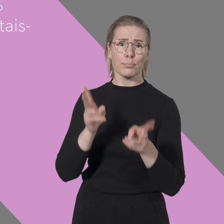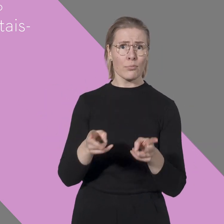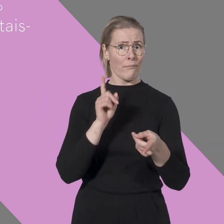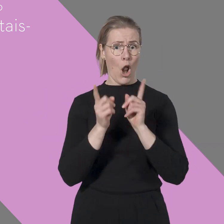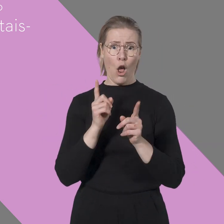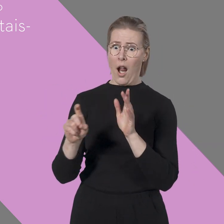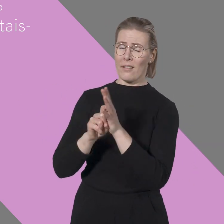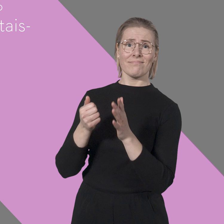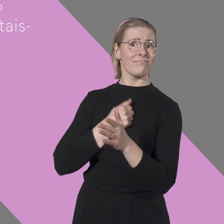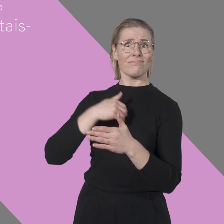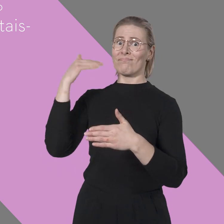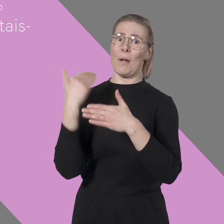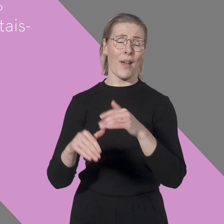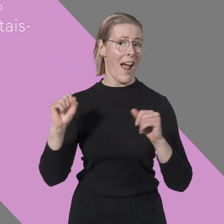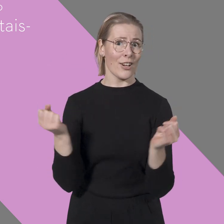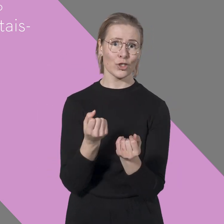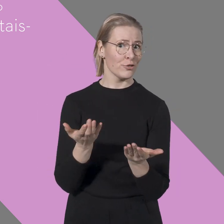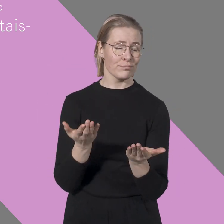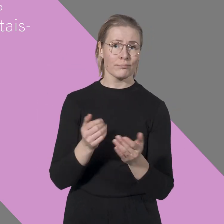eikä lakia ehkä saada valmiiksi ajoissa.